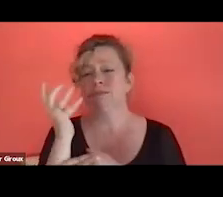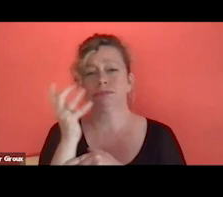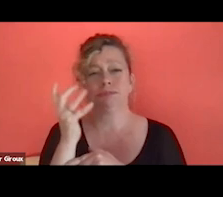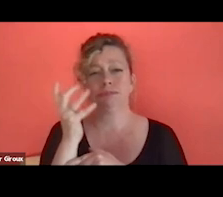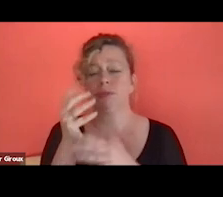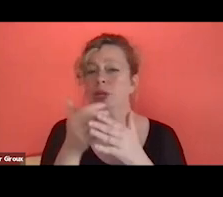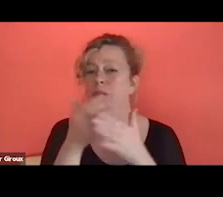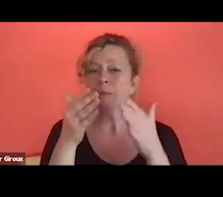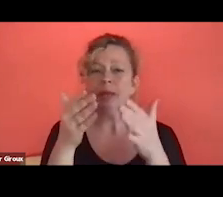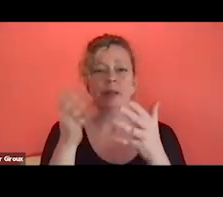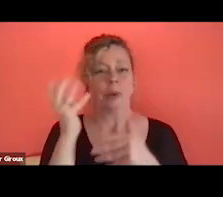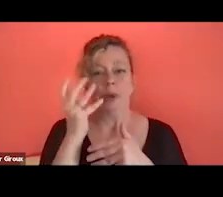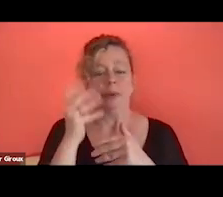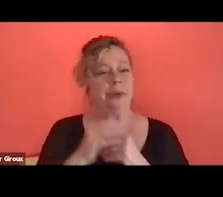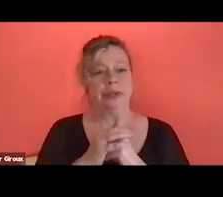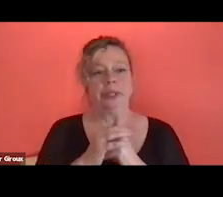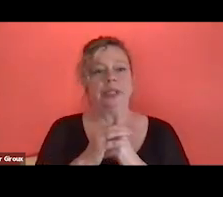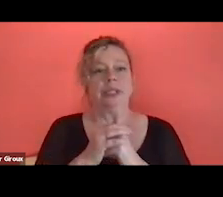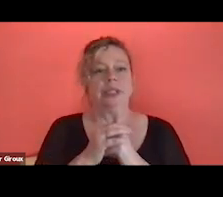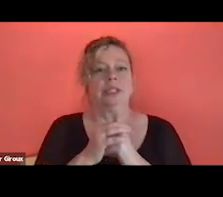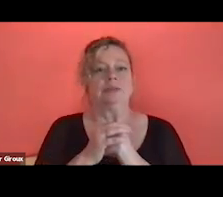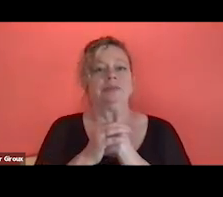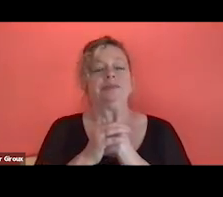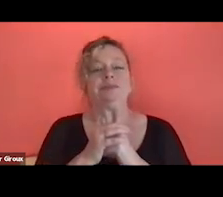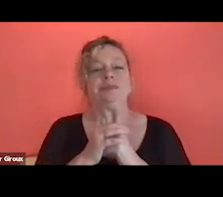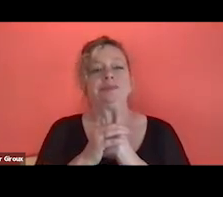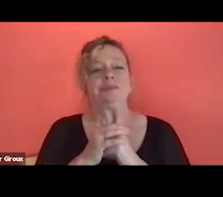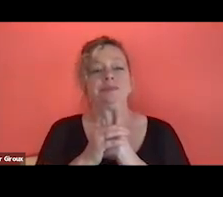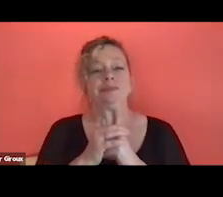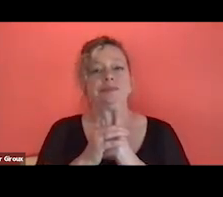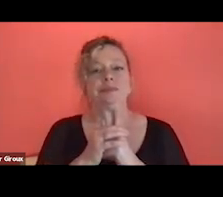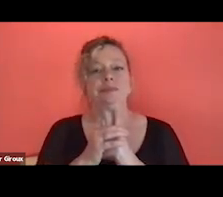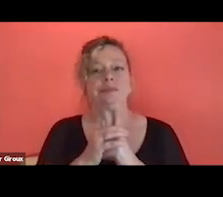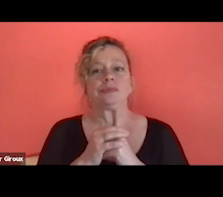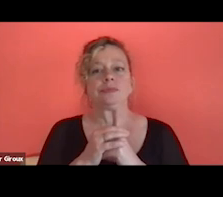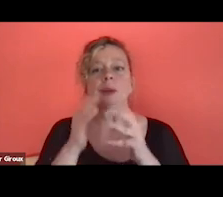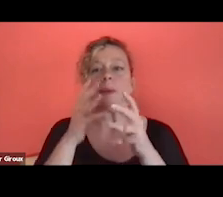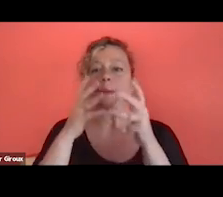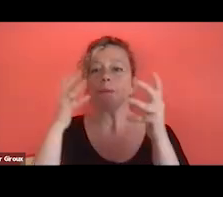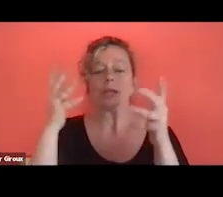un nuevo camino, por así decirlo. Mucho se desconocía al principio.